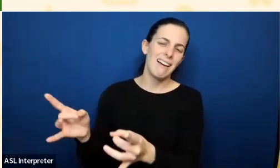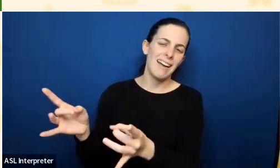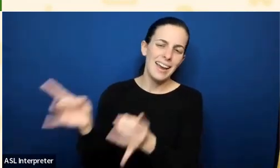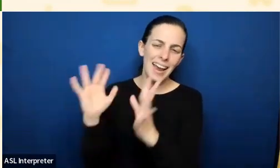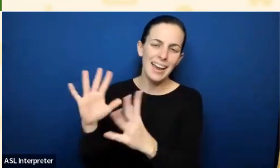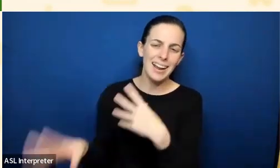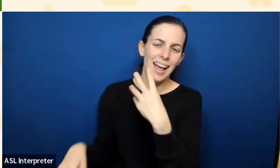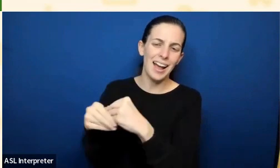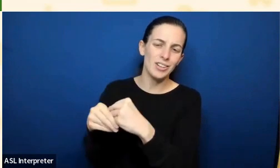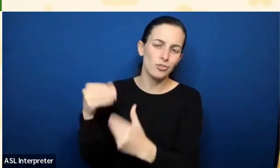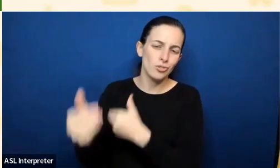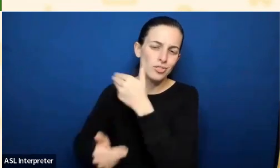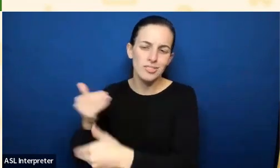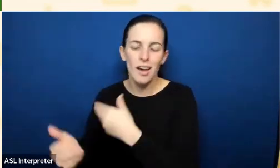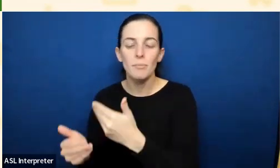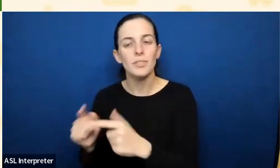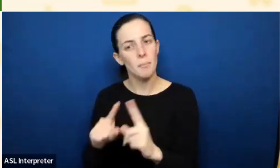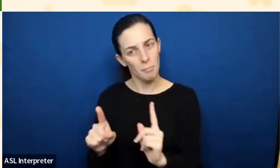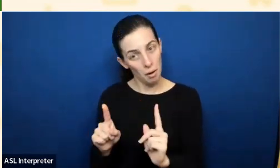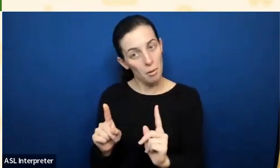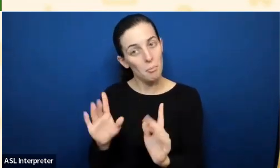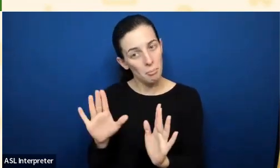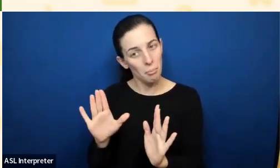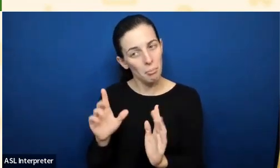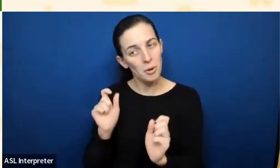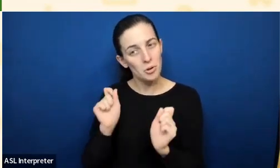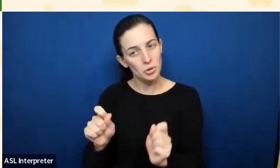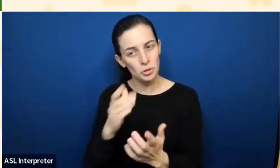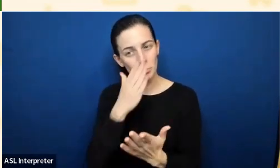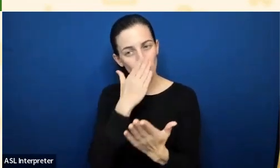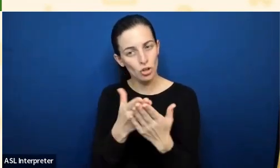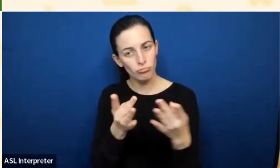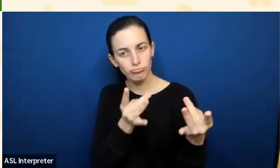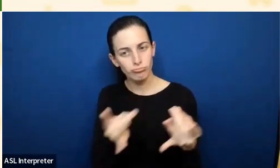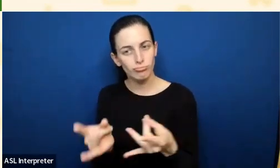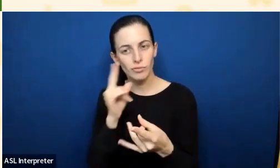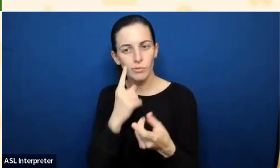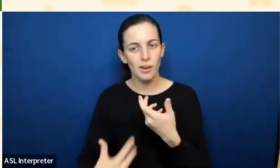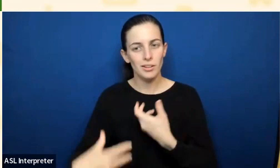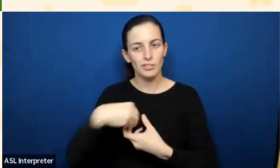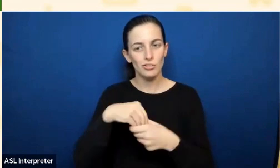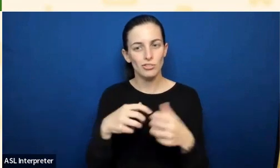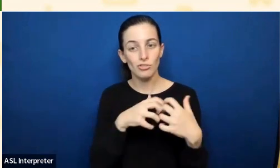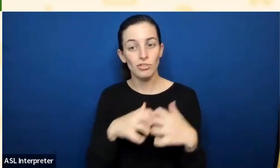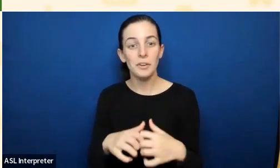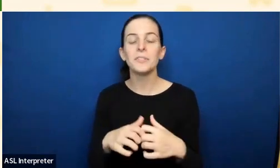pero esta podría ser una muy buena manera de agilizar el proceso. Y esto me dio la oportunidad de investigar eso, eso es lo que estamos usando hoy.